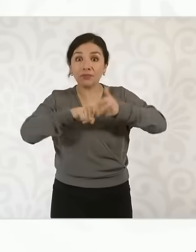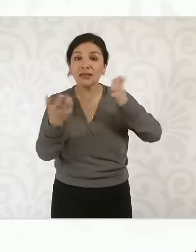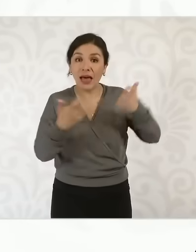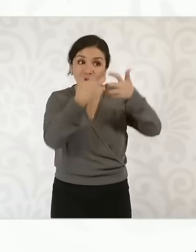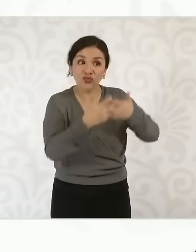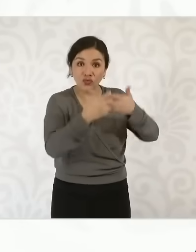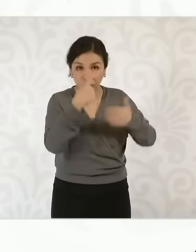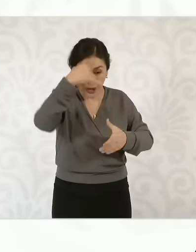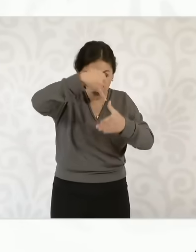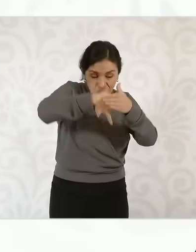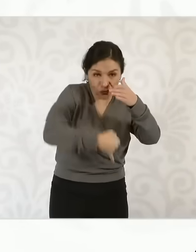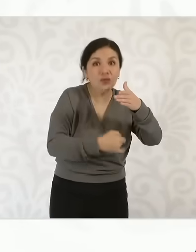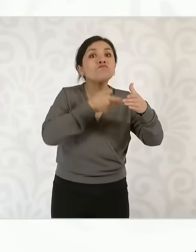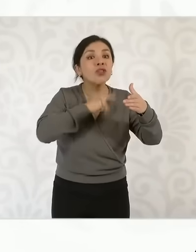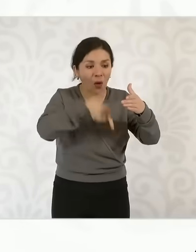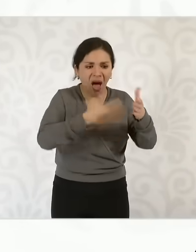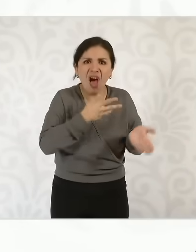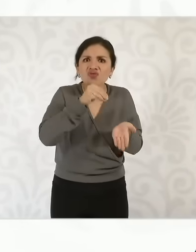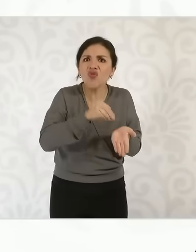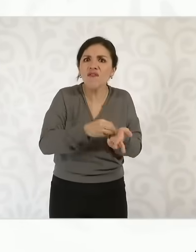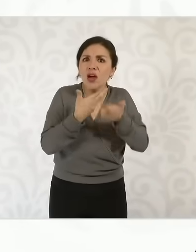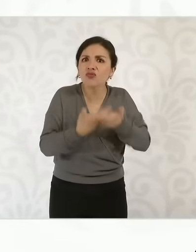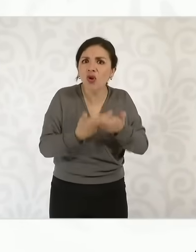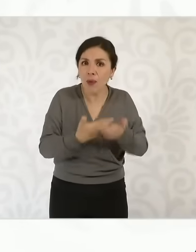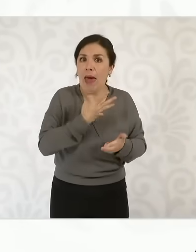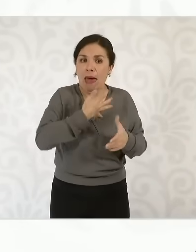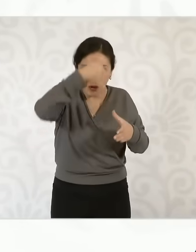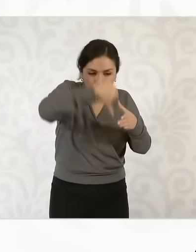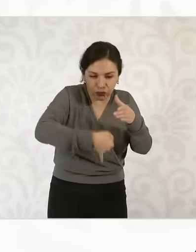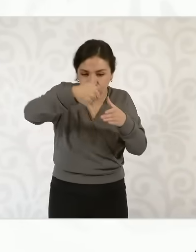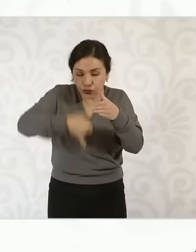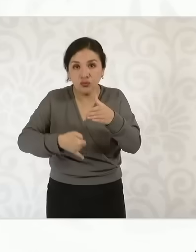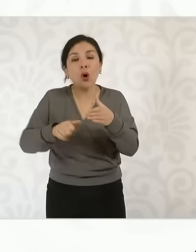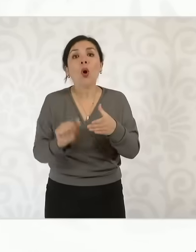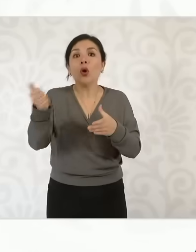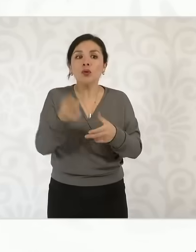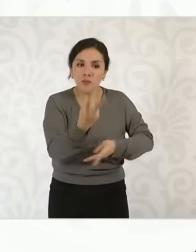yacimientos todavía con potencial. Tenemos todavía yacimientos que nos están proporcionando alrededor